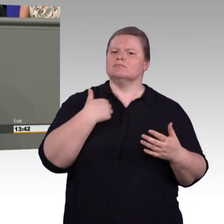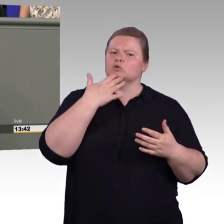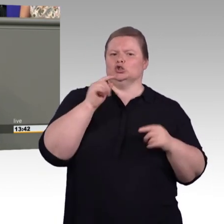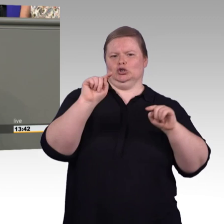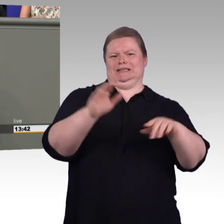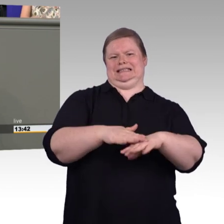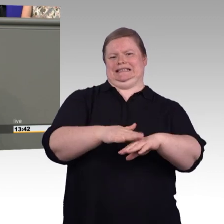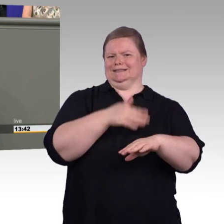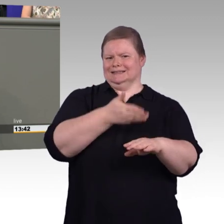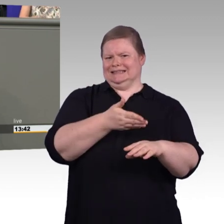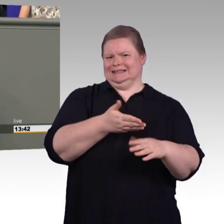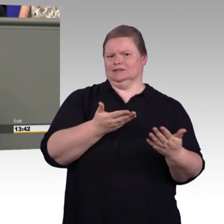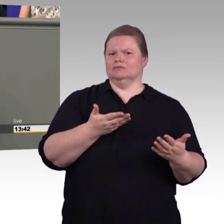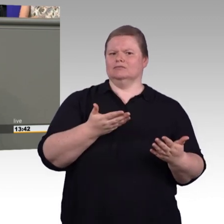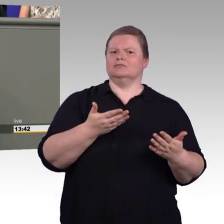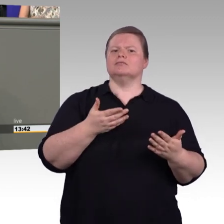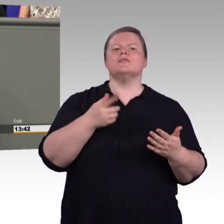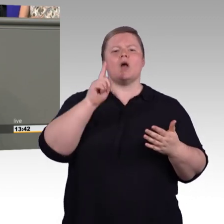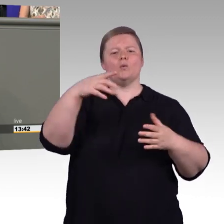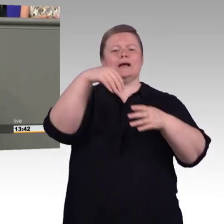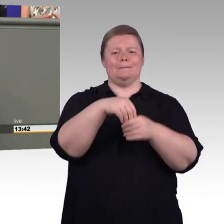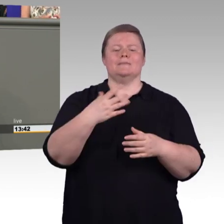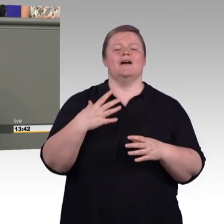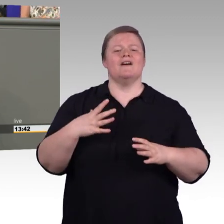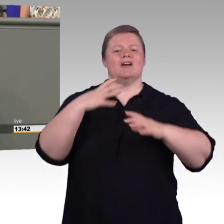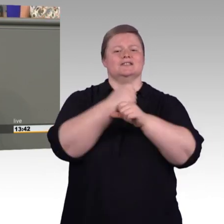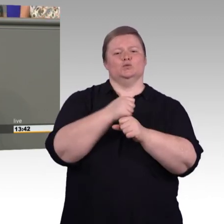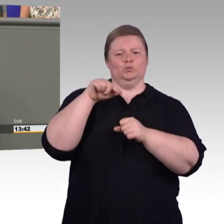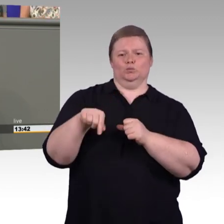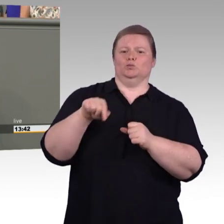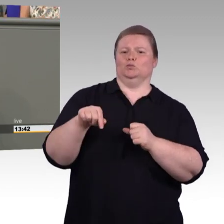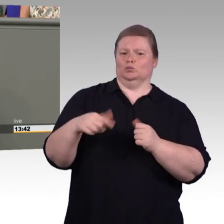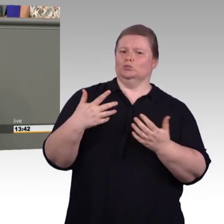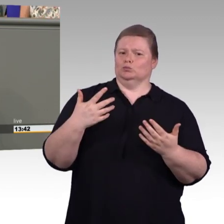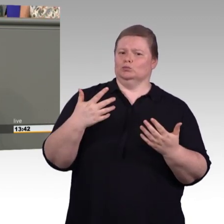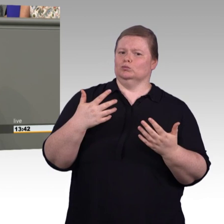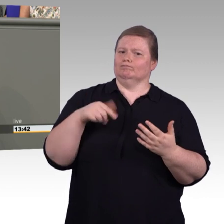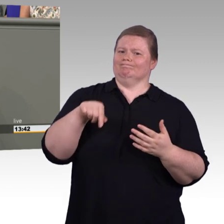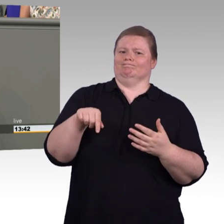eine schöne ästhetische Sprache hat. Deswegen haben es Kinder verdient, dass wir auch in einer schönen ästhetischen Sprache